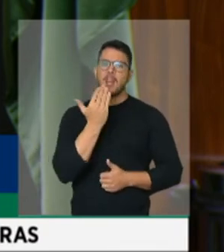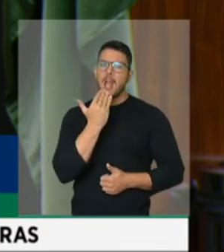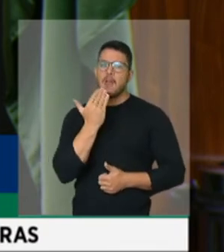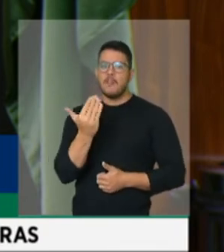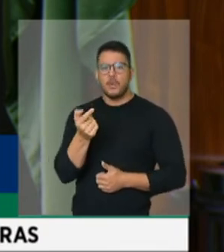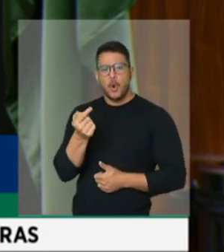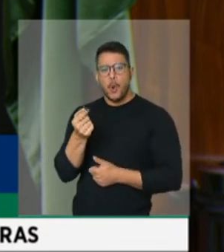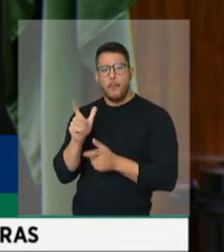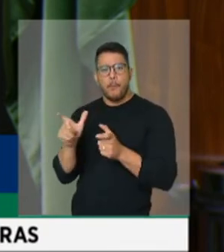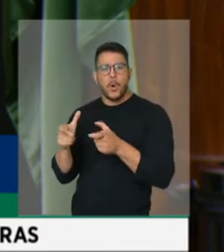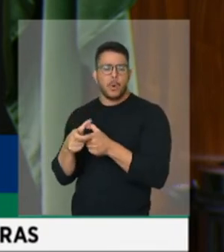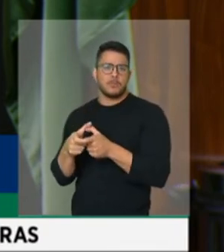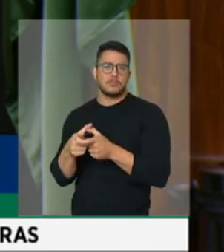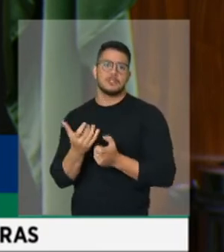BENEFICIAR ALGUNS POUCOS, RELATOR, FICA AQUI A MINHA